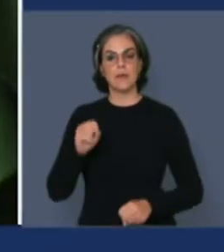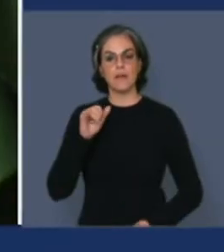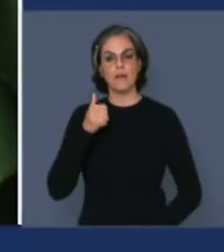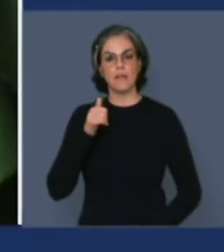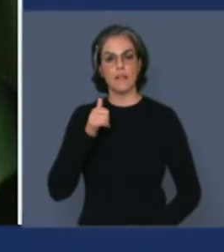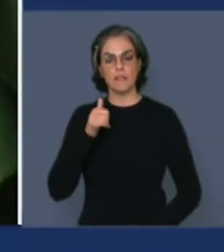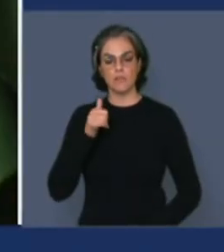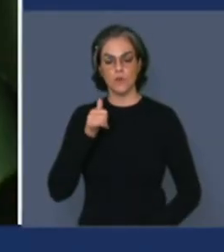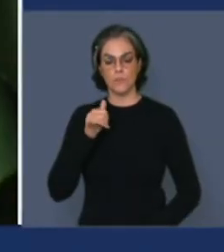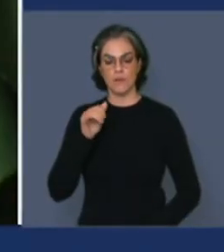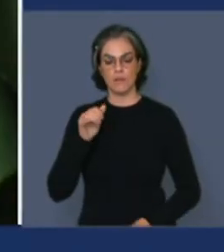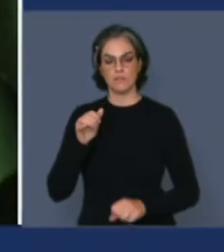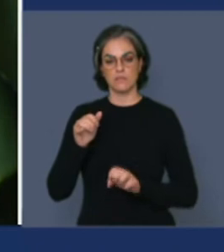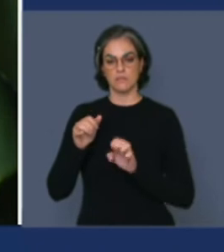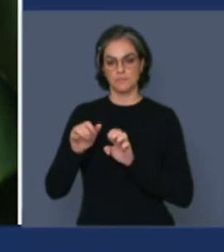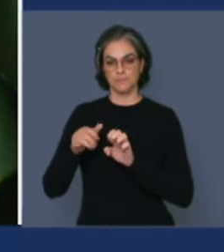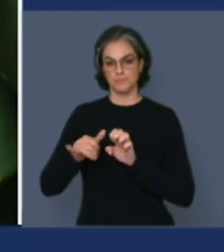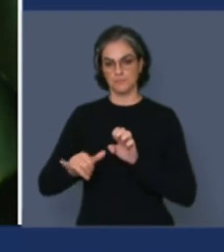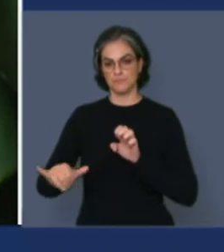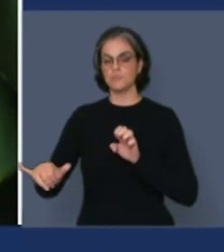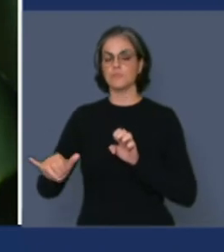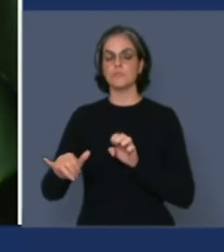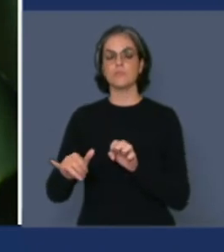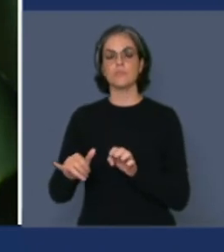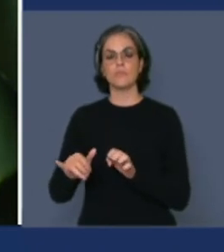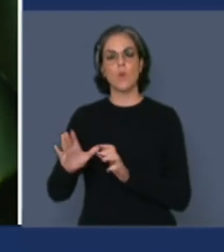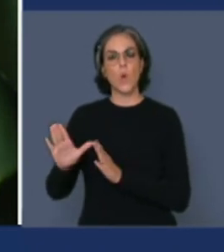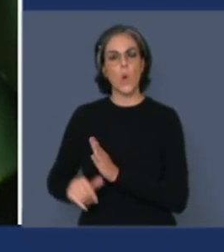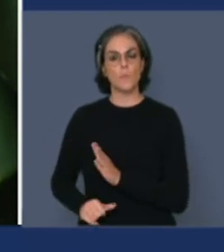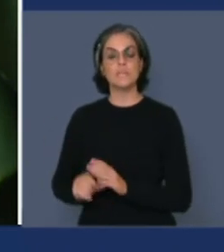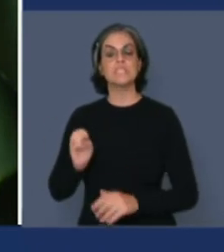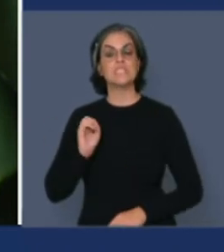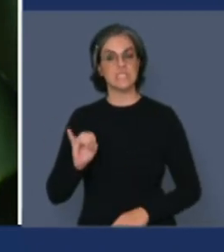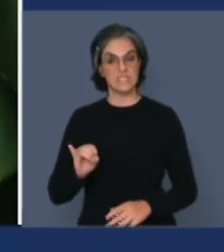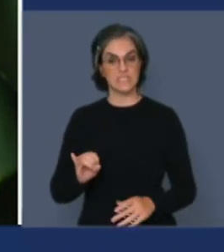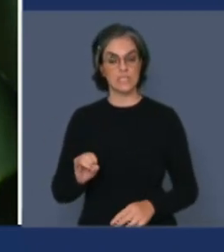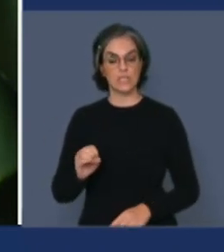SISTEMA ELETROBRAS, CUJO QUITO DI IMPLANTAÇÃO SE FOSSE HOJE, SERIA 370 BILHÕES DE